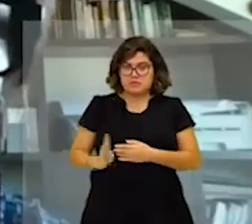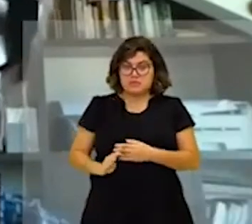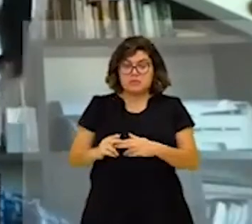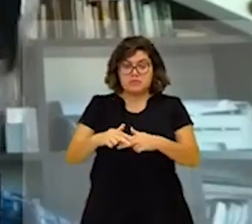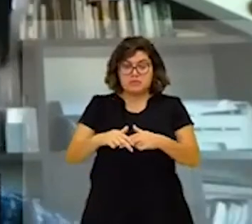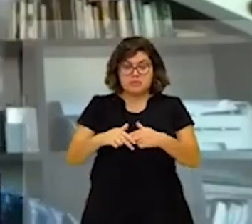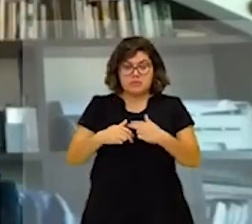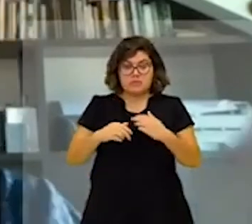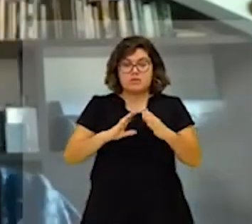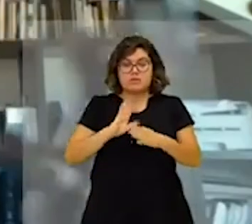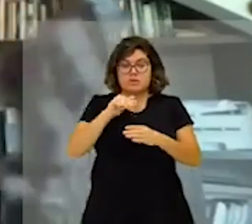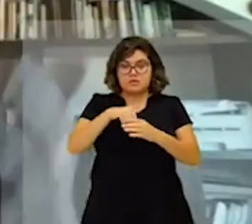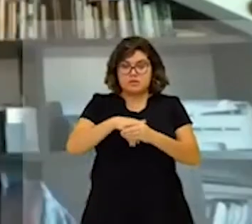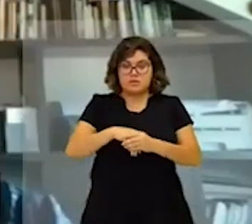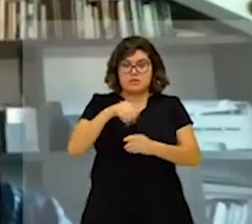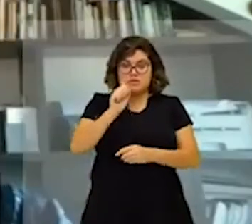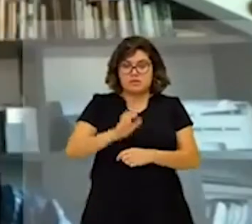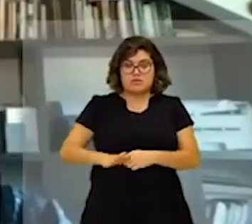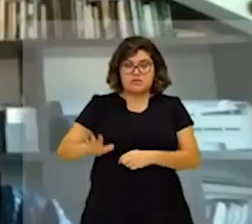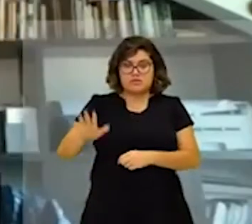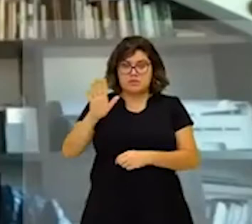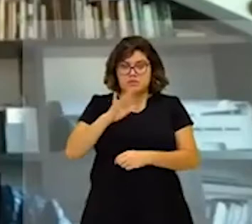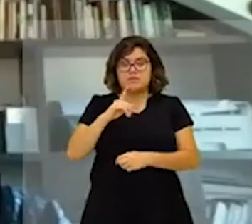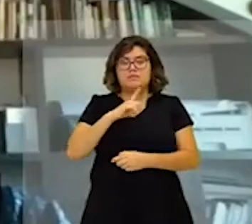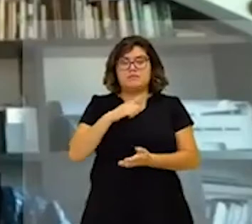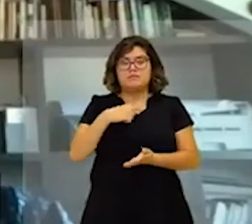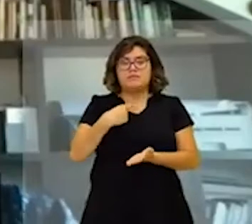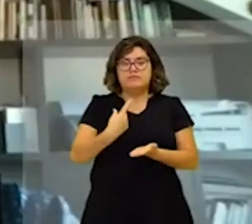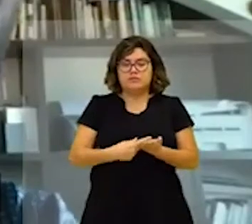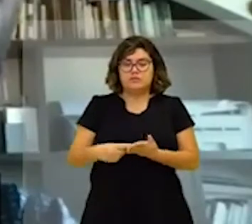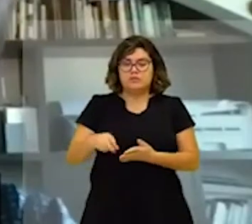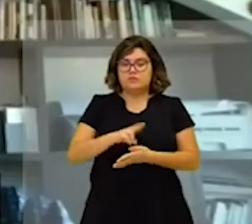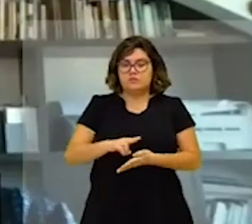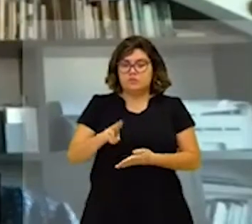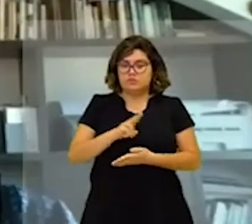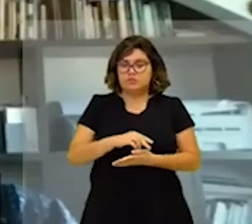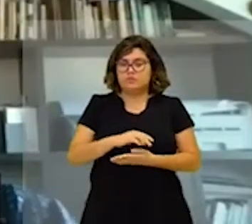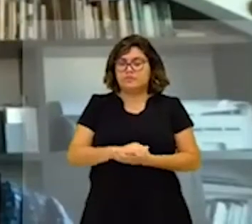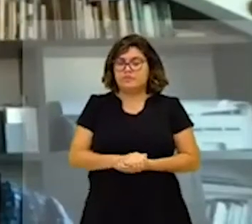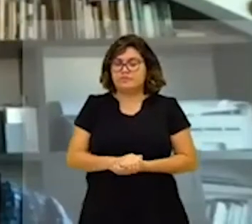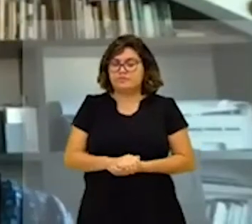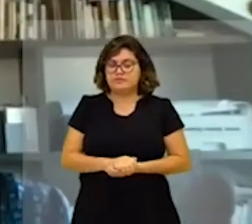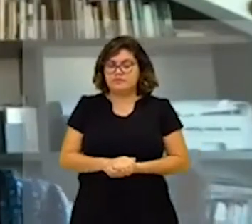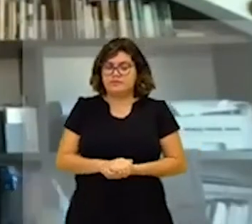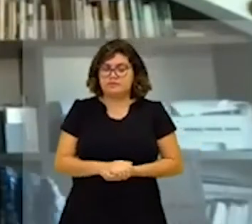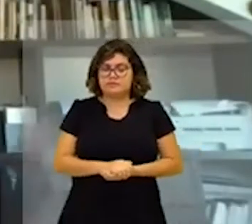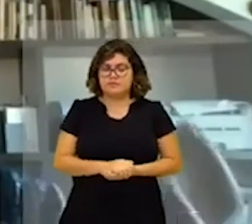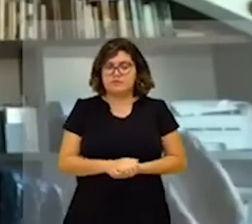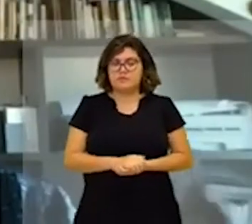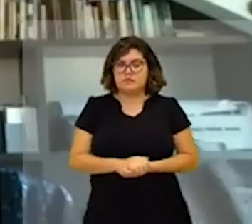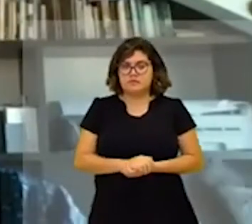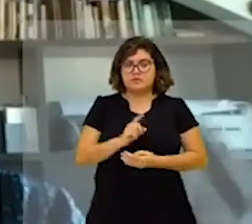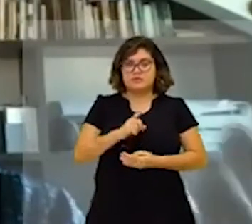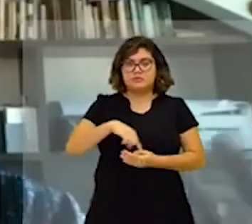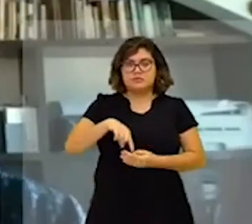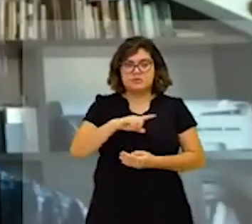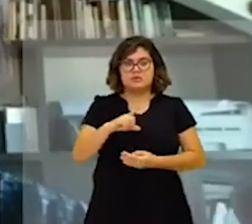nacionais os depositários dos recursos nessa condição que eles têm um poder discricionário